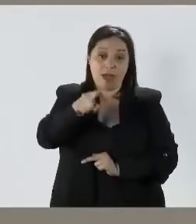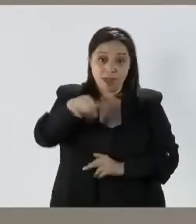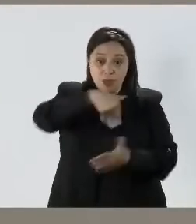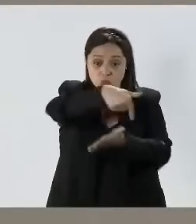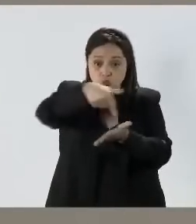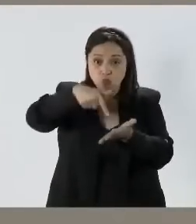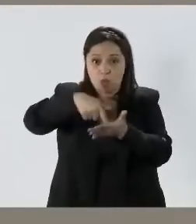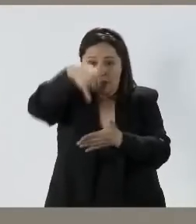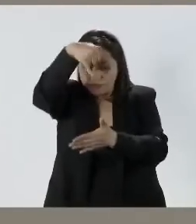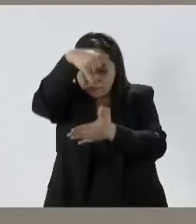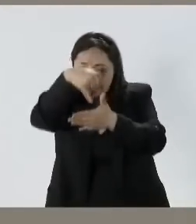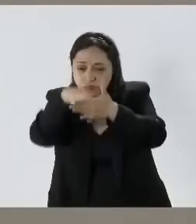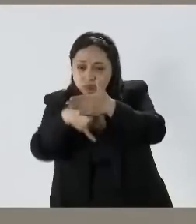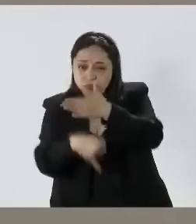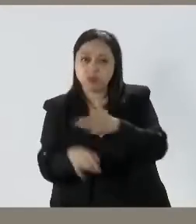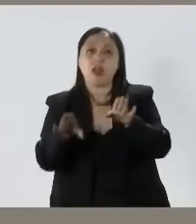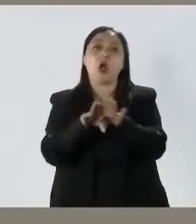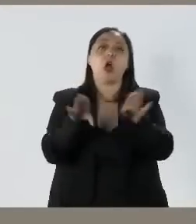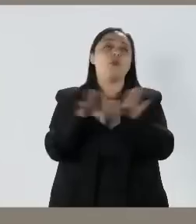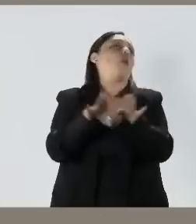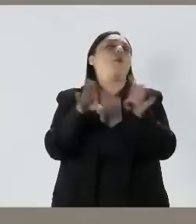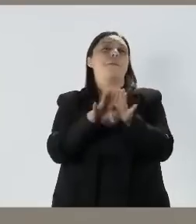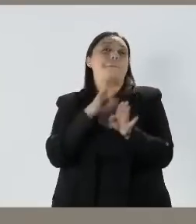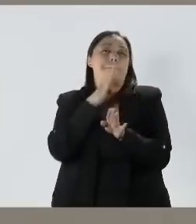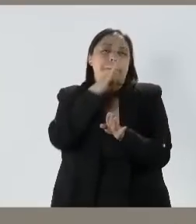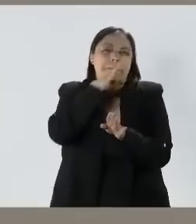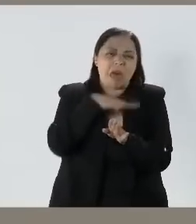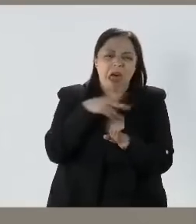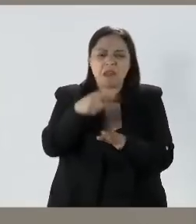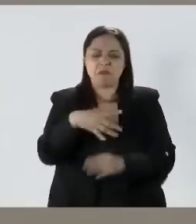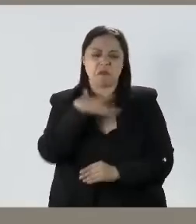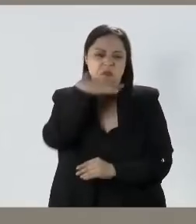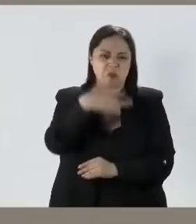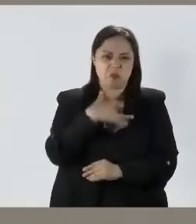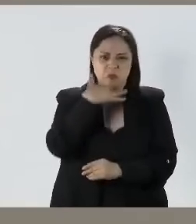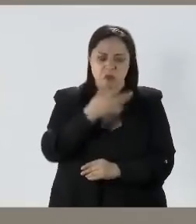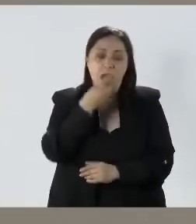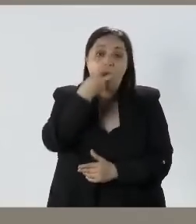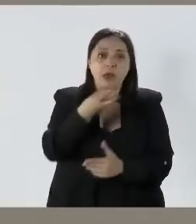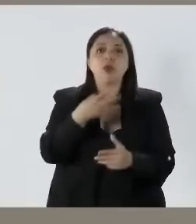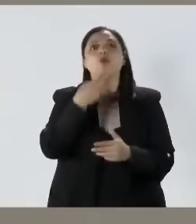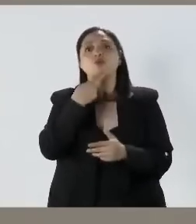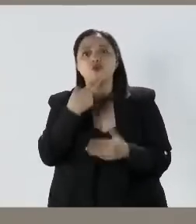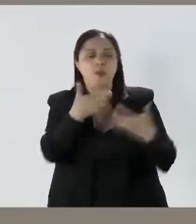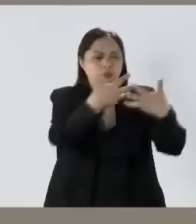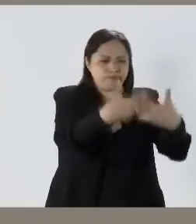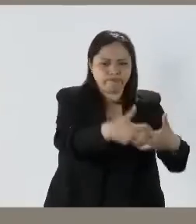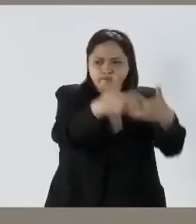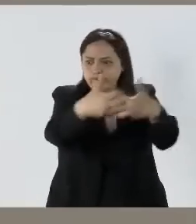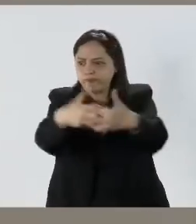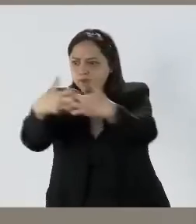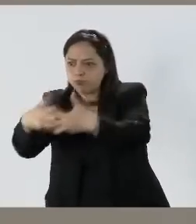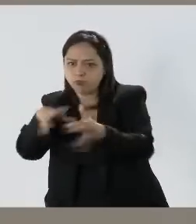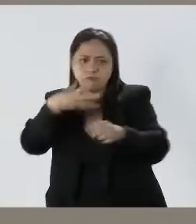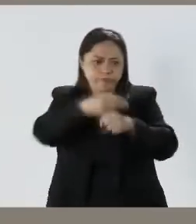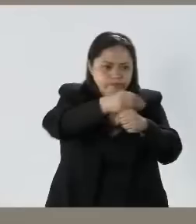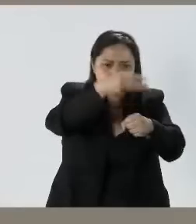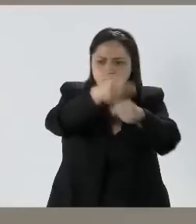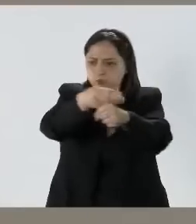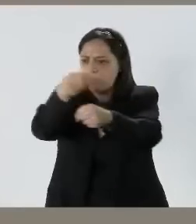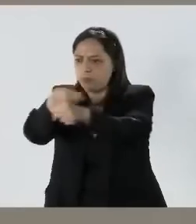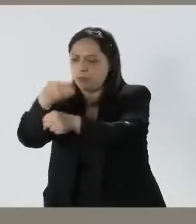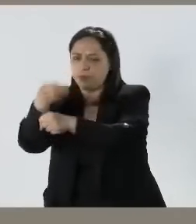son de mala calidad estamos rehabilitando toda las plantas potabilizadoras que requiera la ciudad